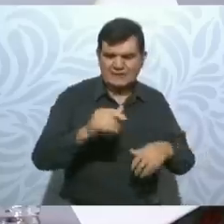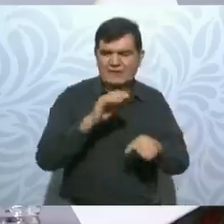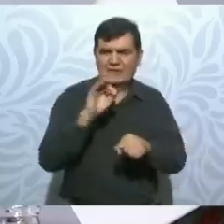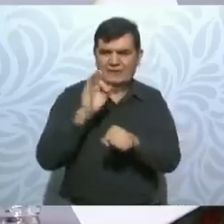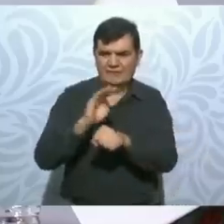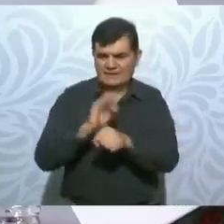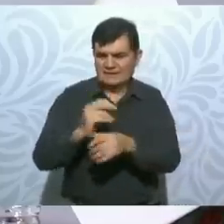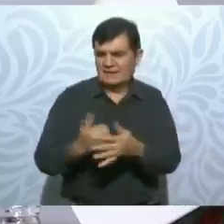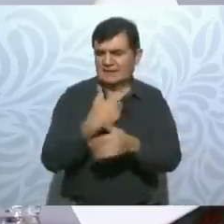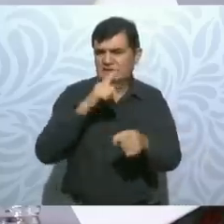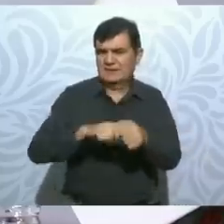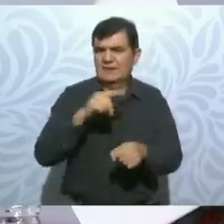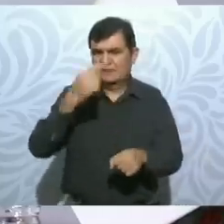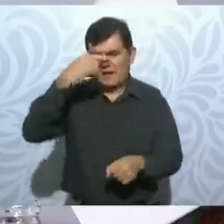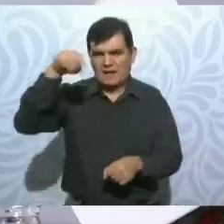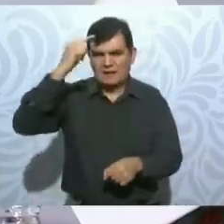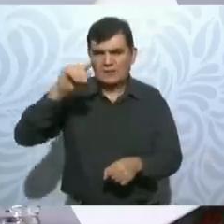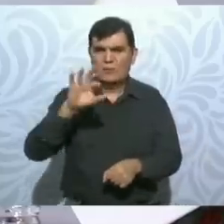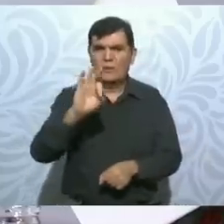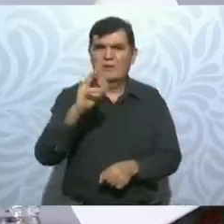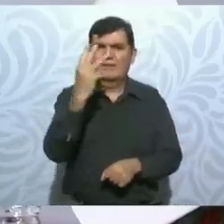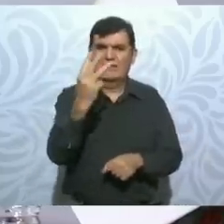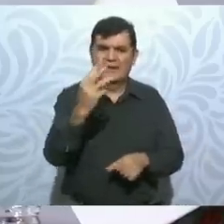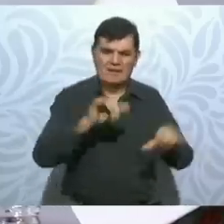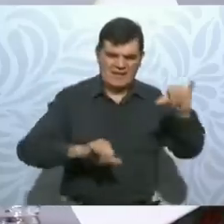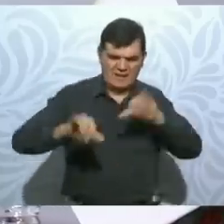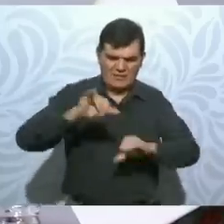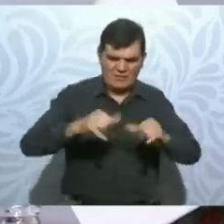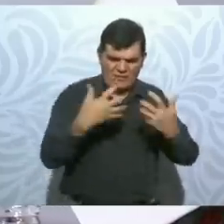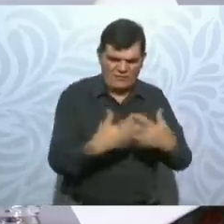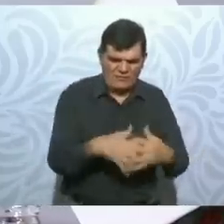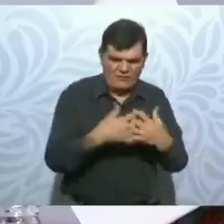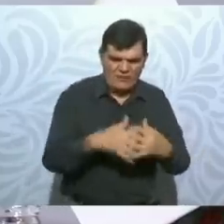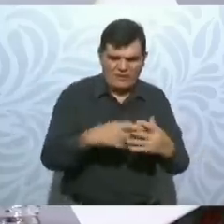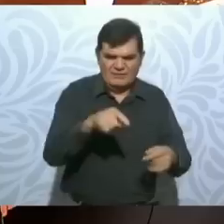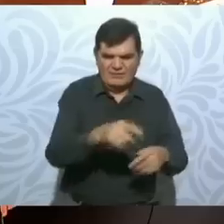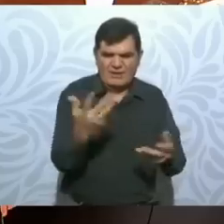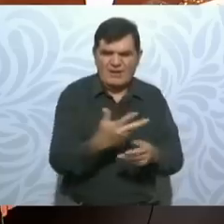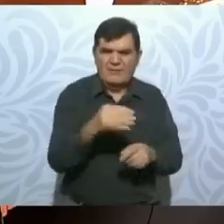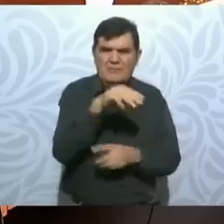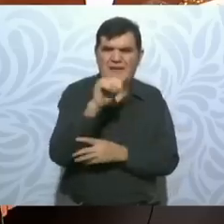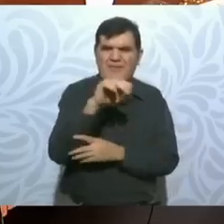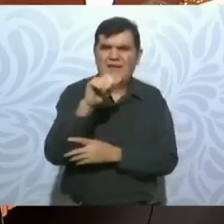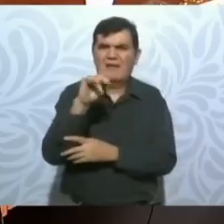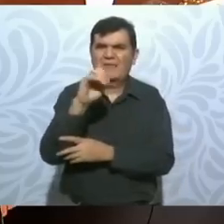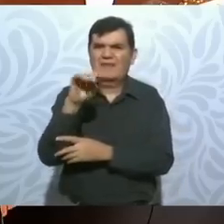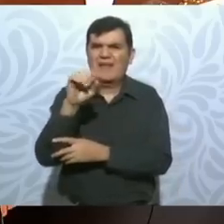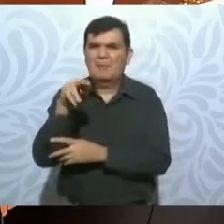Secretaría de Marina 43 laboratorios clandestinos para la elaboración de metanfetaminas en estas